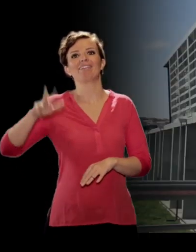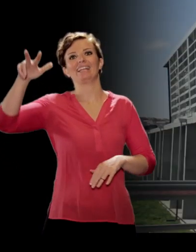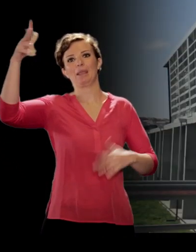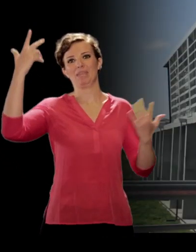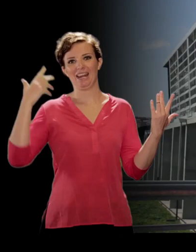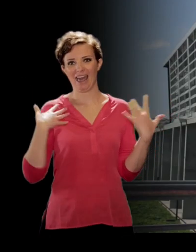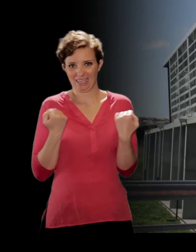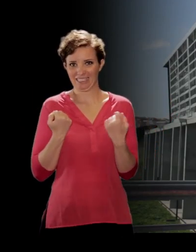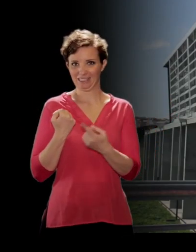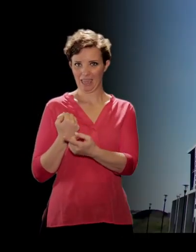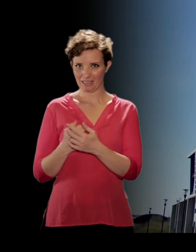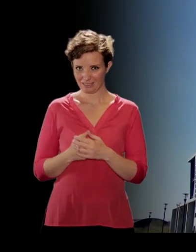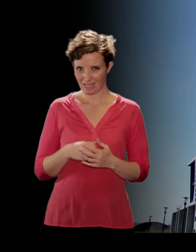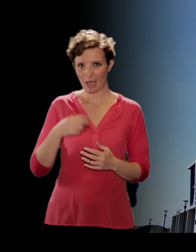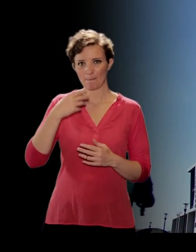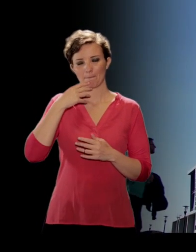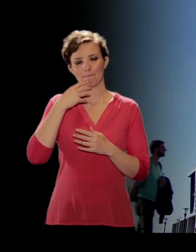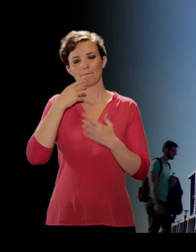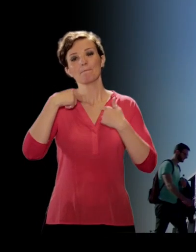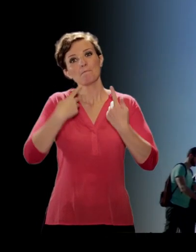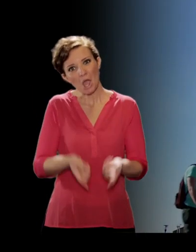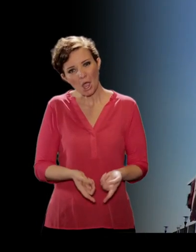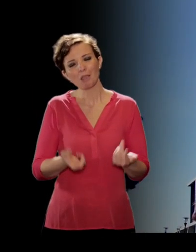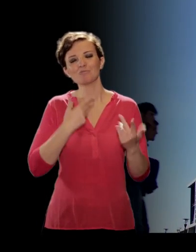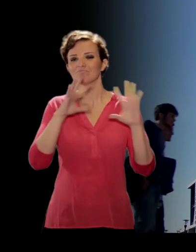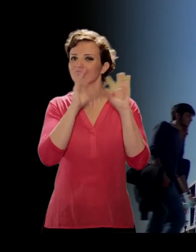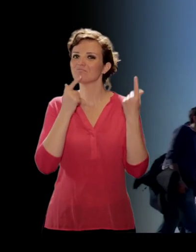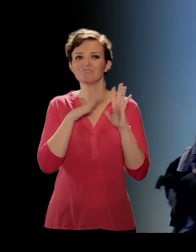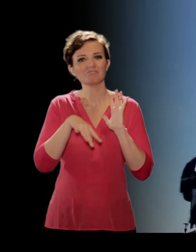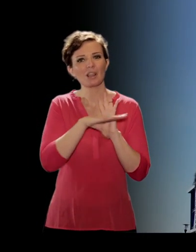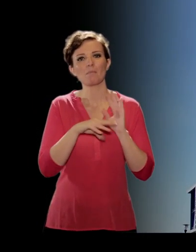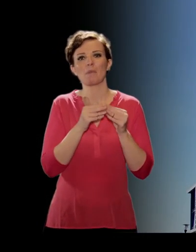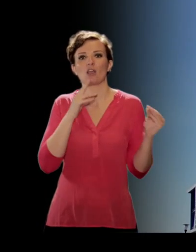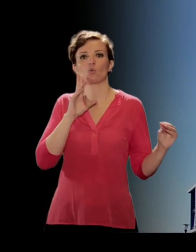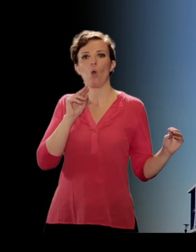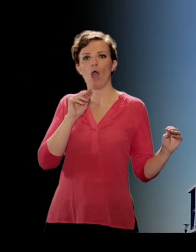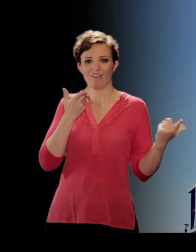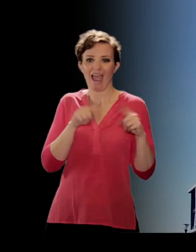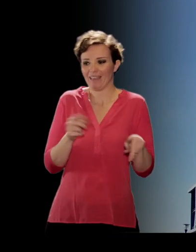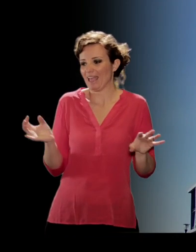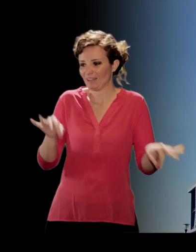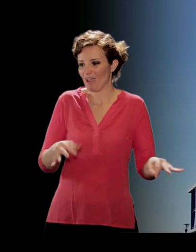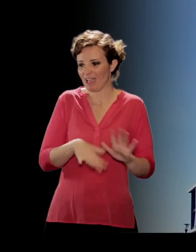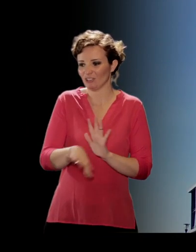di resistenza alla trazione. Poi c'è il settore dei nuovi materiali che si è affacciato nel campo dell'ingegneria civile.